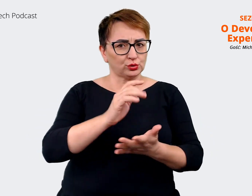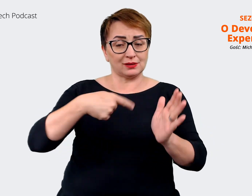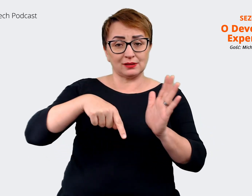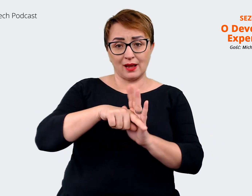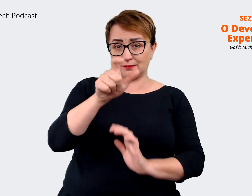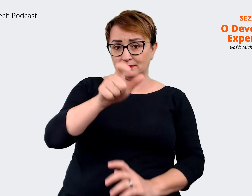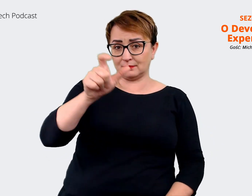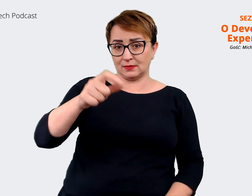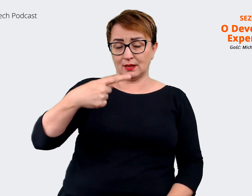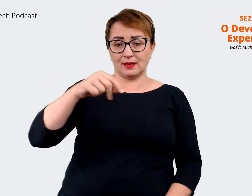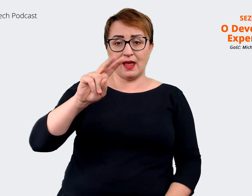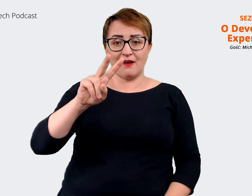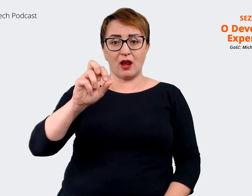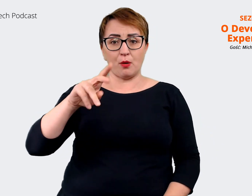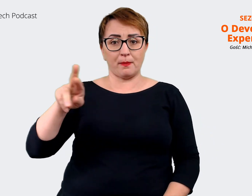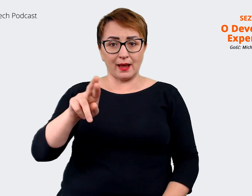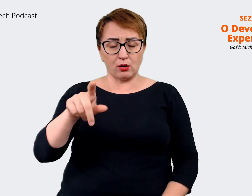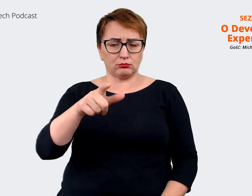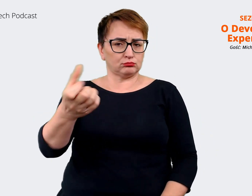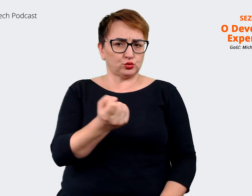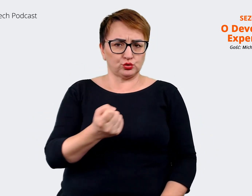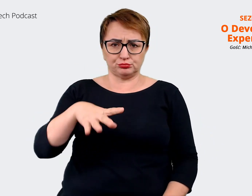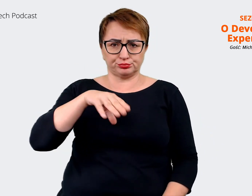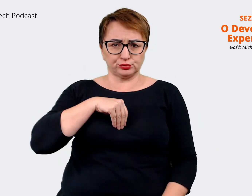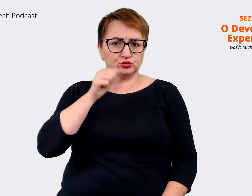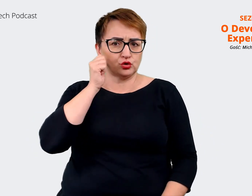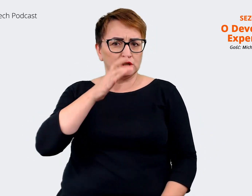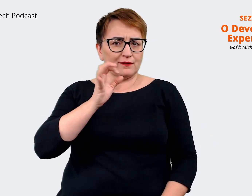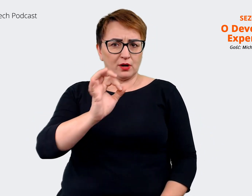których w codziennej pracy mogą użyć. Oczywiście mogą wybrać i tego nie używać,